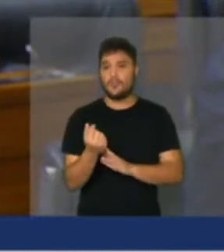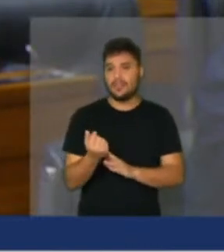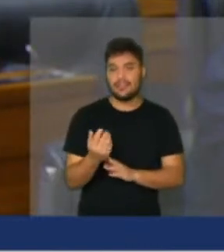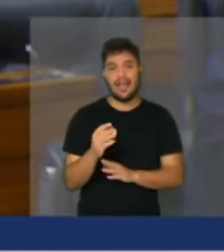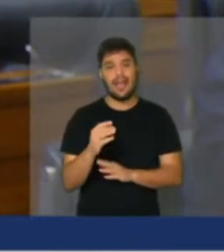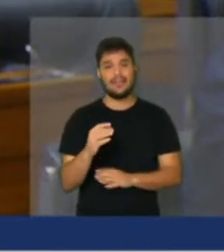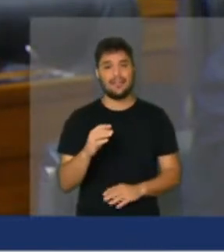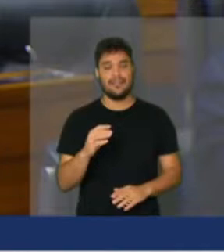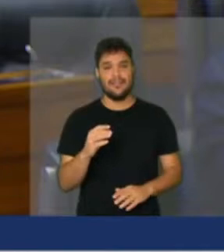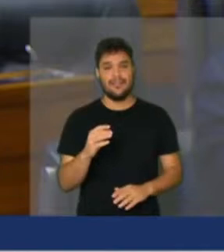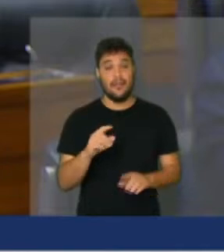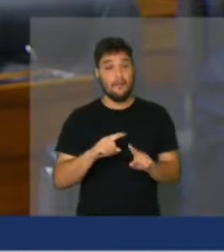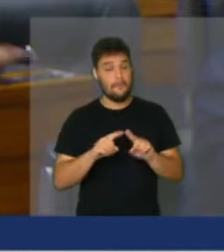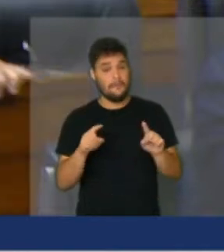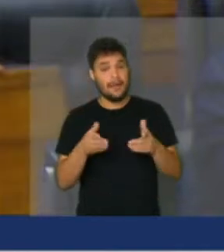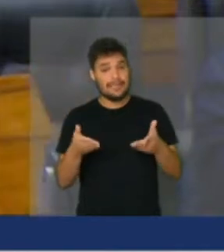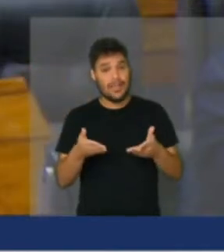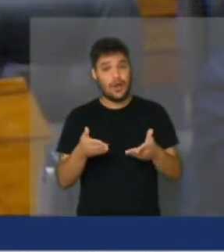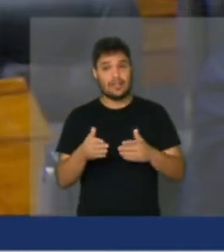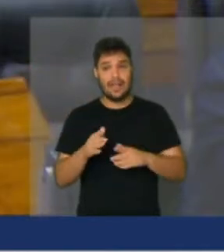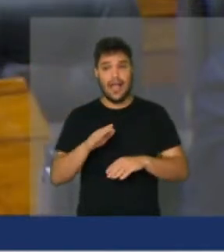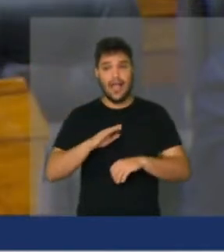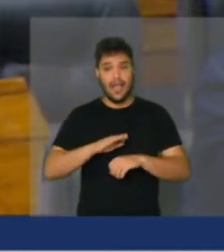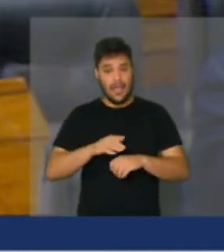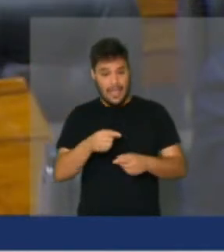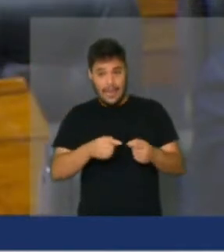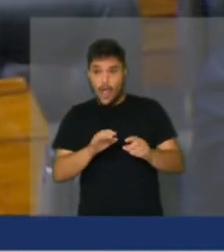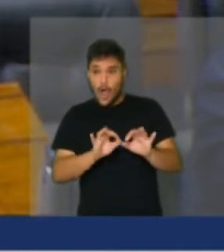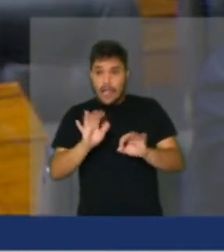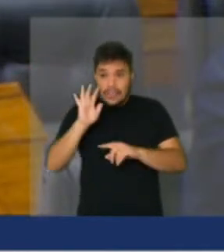POLÍTICA... LUCRANDO COM A ALTA DO DÓLAR QUE ELE MESMO DIZ QUE ERA BOM PARA O BRASIL... BOM PARA ELE, PARA